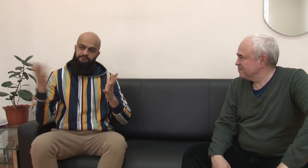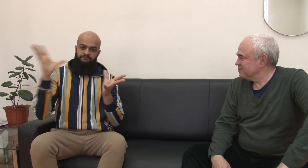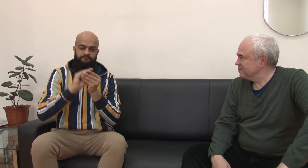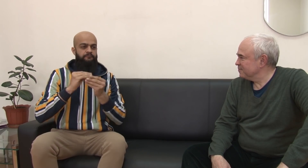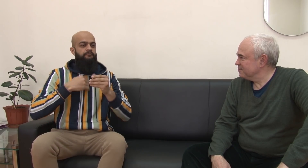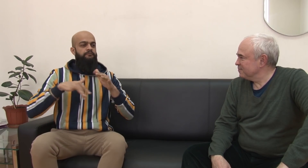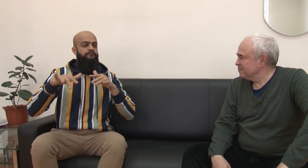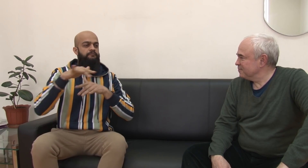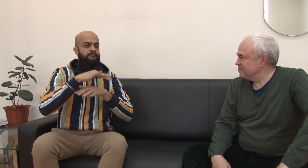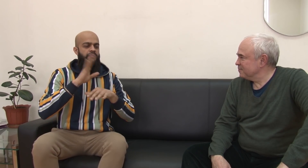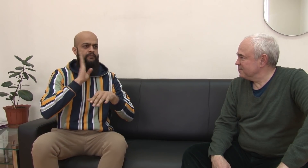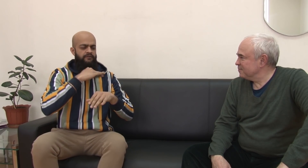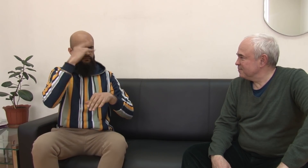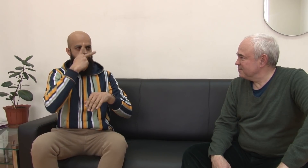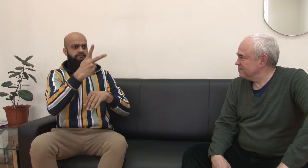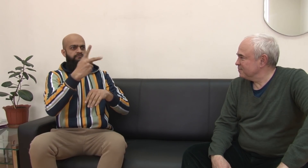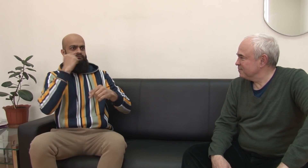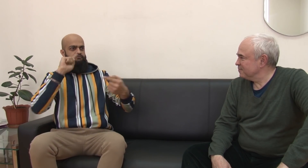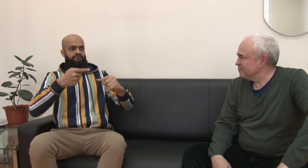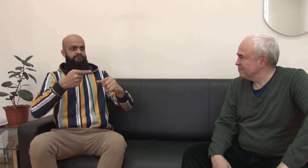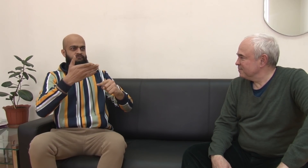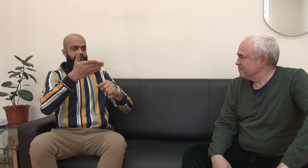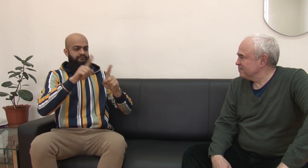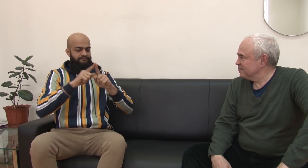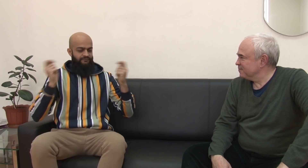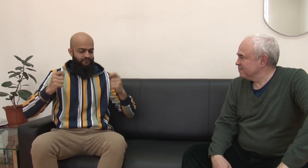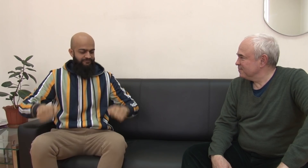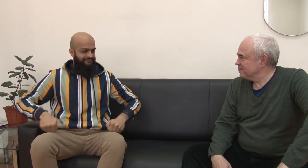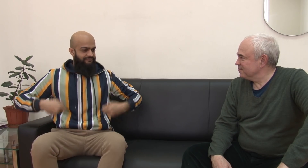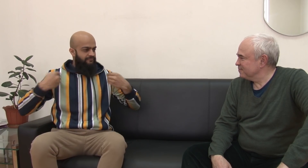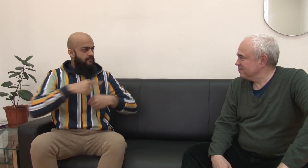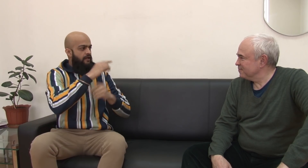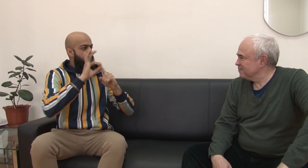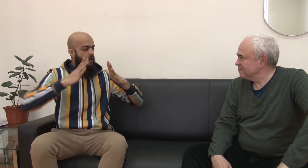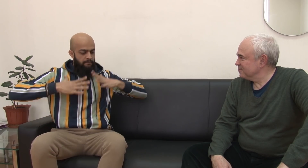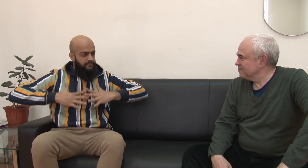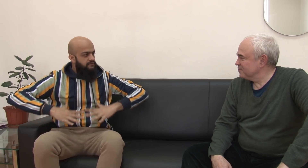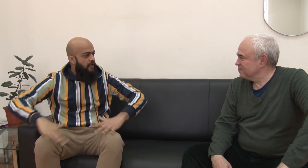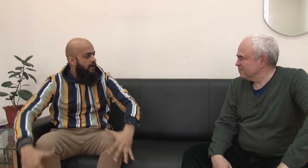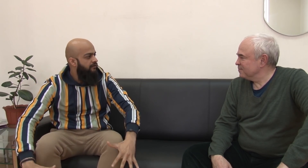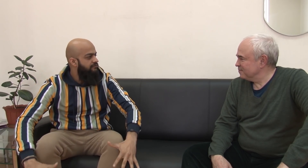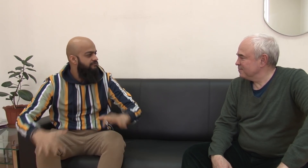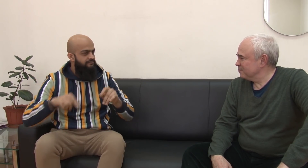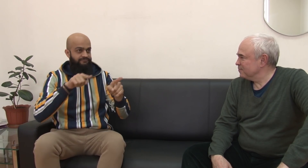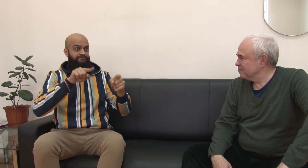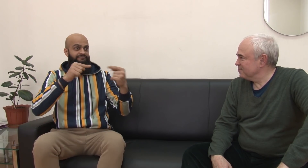Пошли вместе. Мама удивилась одежде – типично европейской, она была в джинсах, а у нас приняты длинные одеяния.